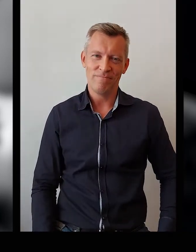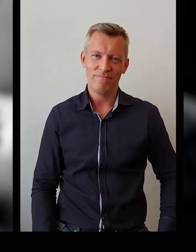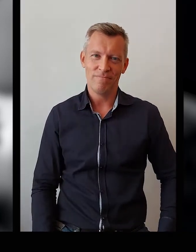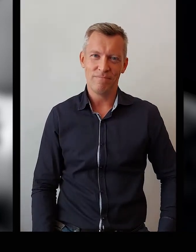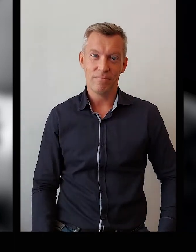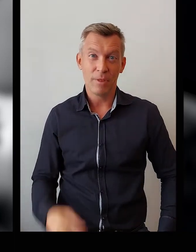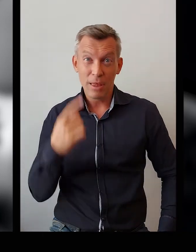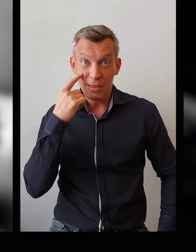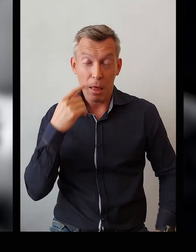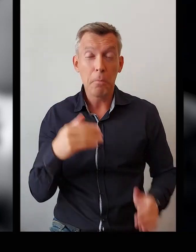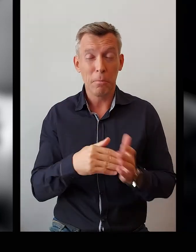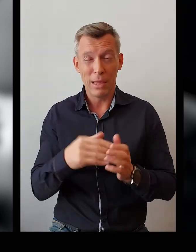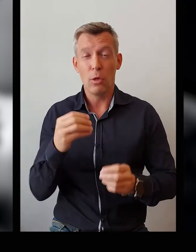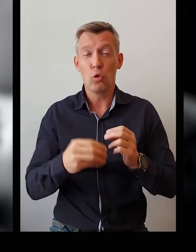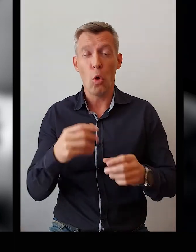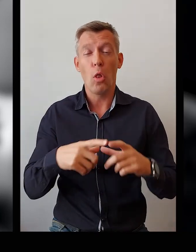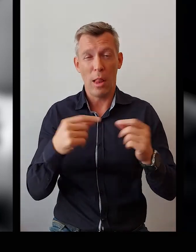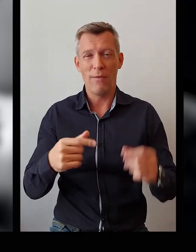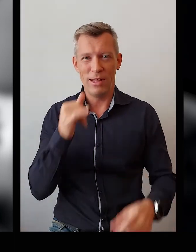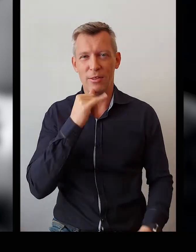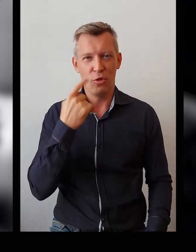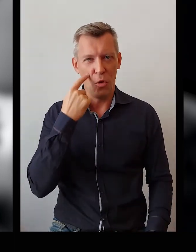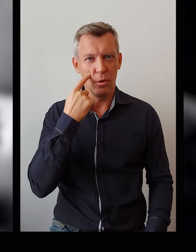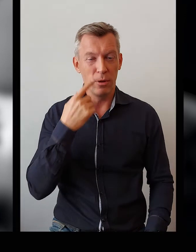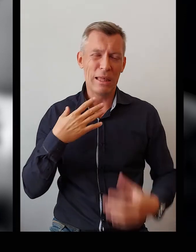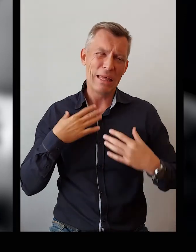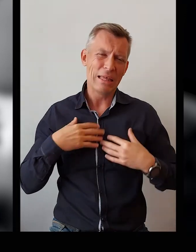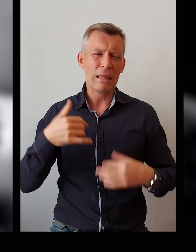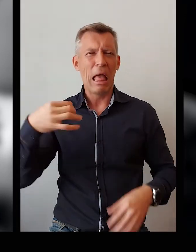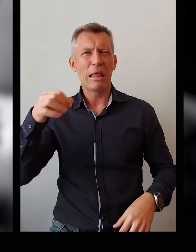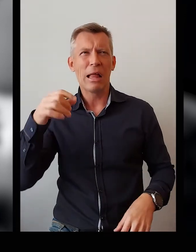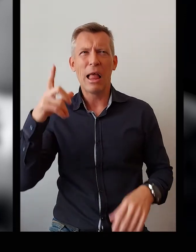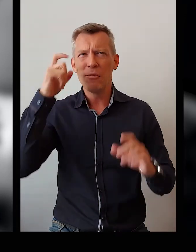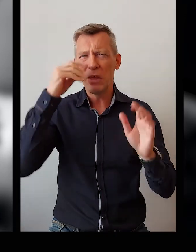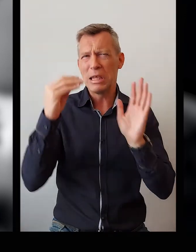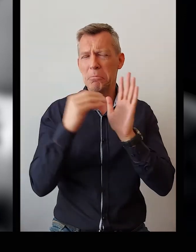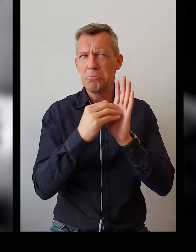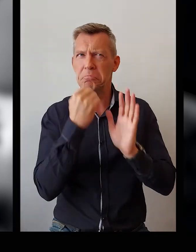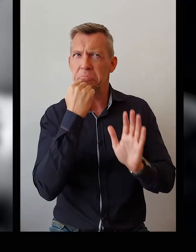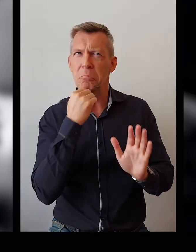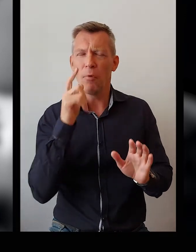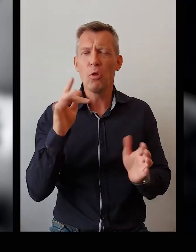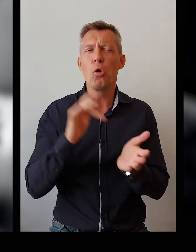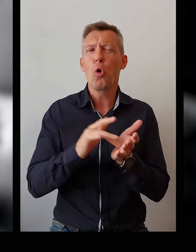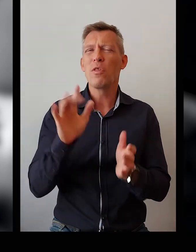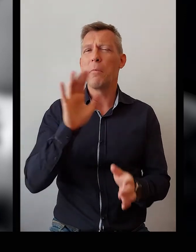A szem még szőlőlevél zöld, az inget egyetlen fénykép őrzi Közép-európai útlevélben